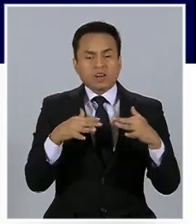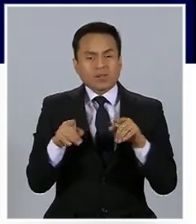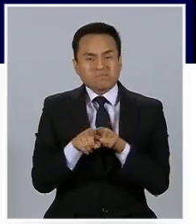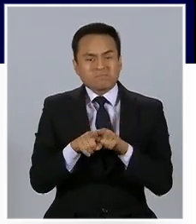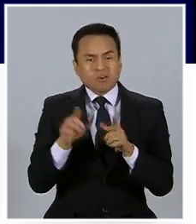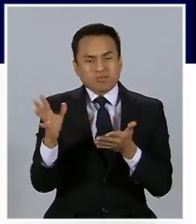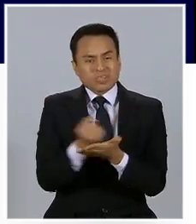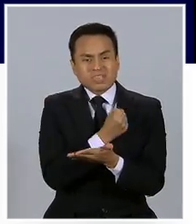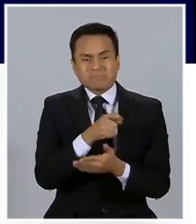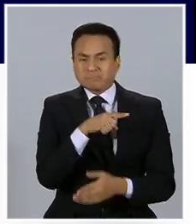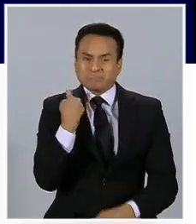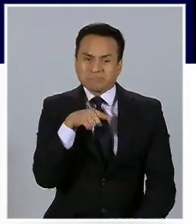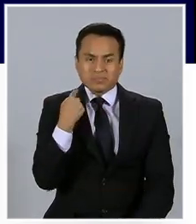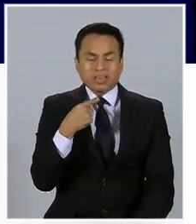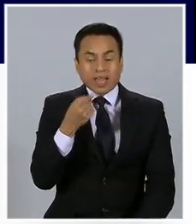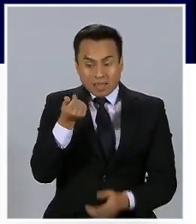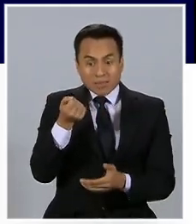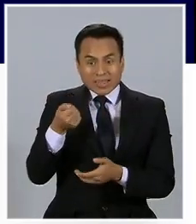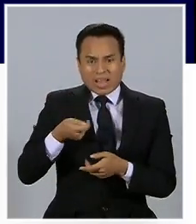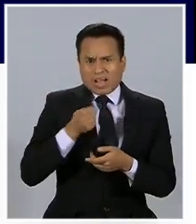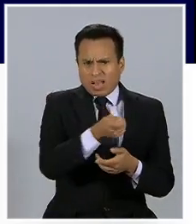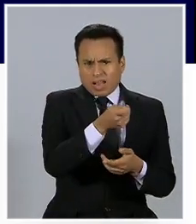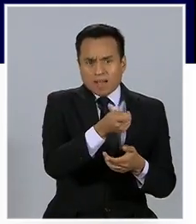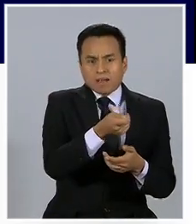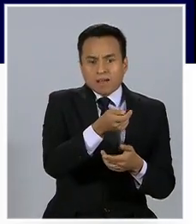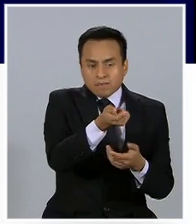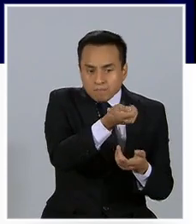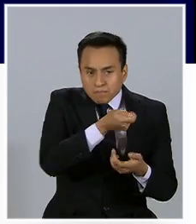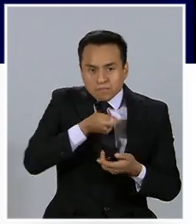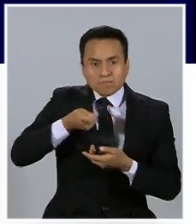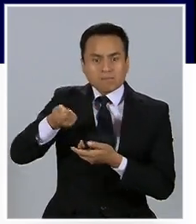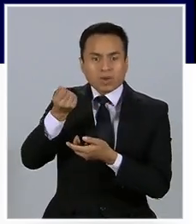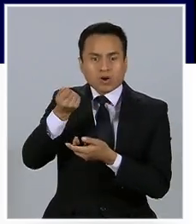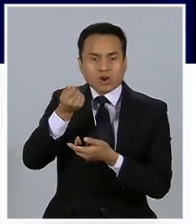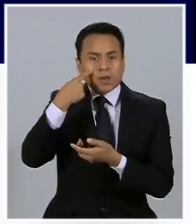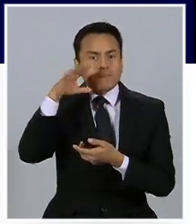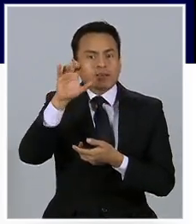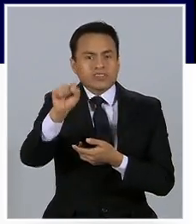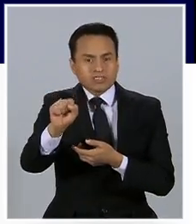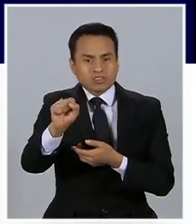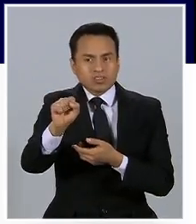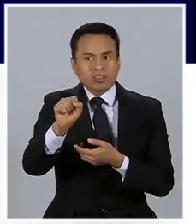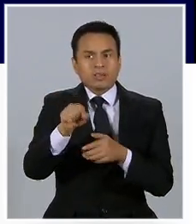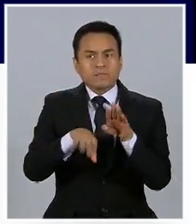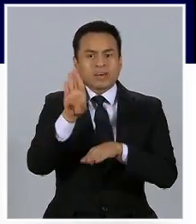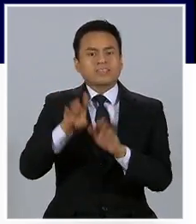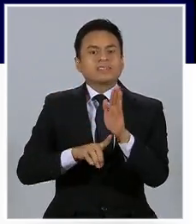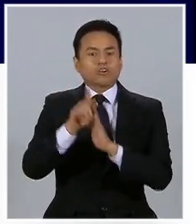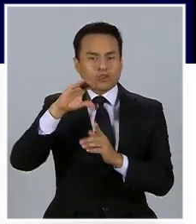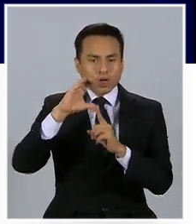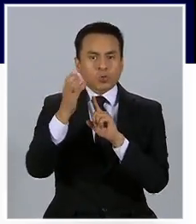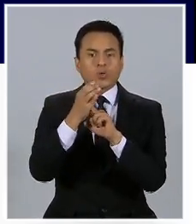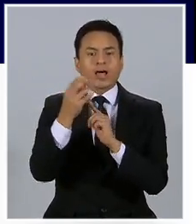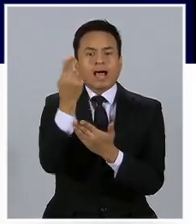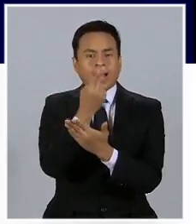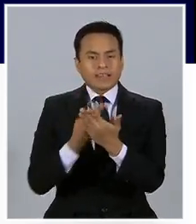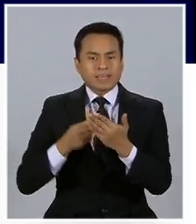preferiría que esa plata fuera prevención a más desarrollo de cultura de artes de deporte y la